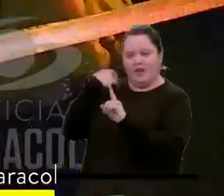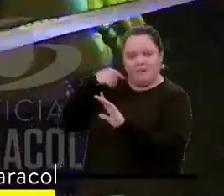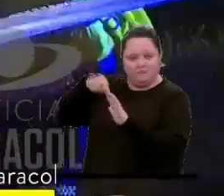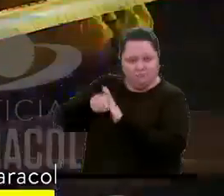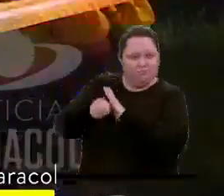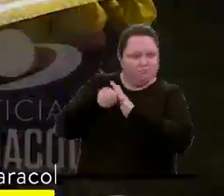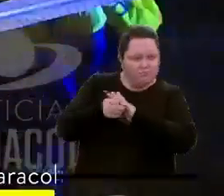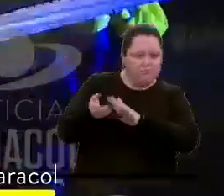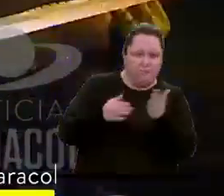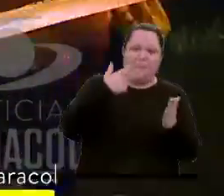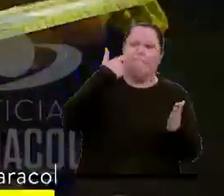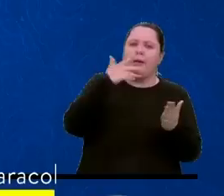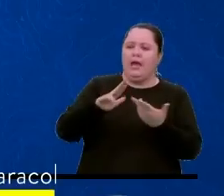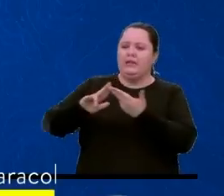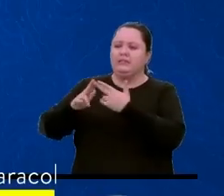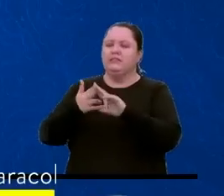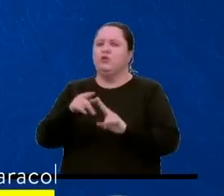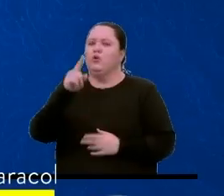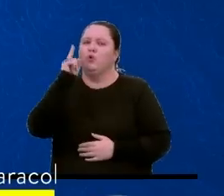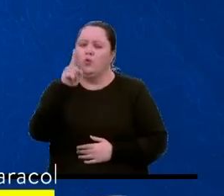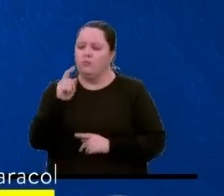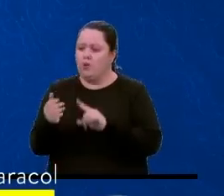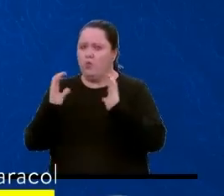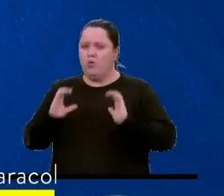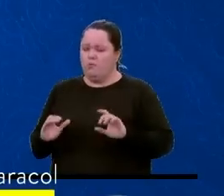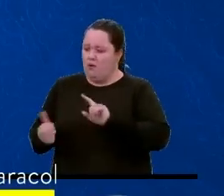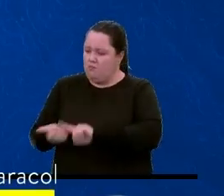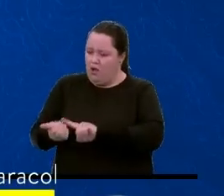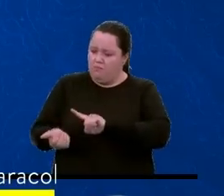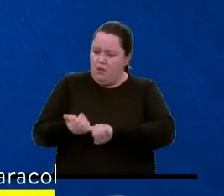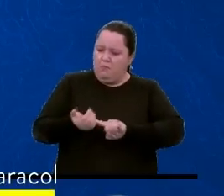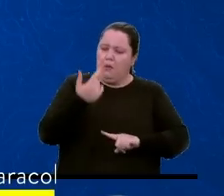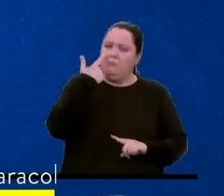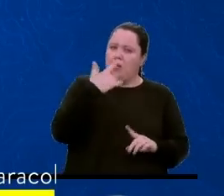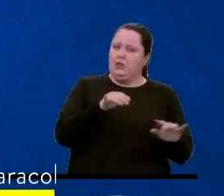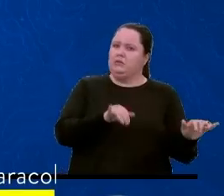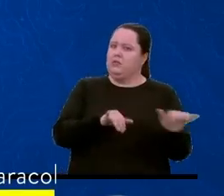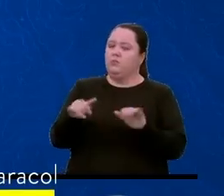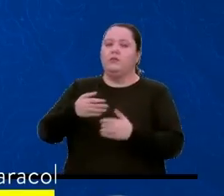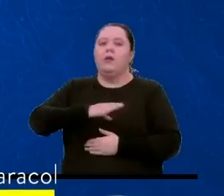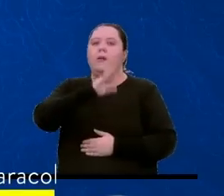se está coordinando. ))) los homicidios registrados en l